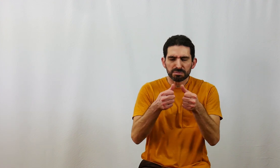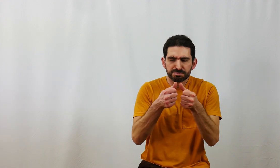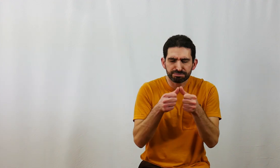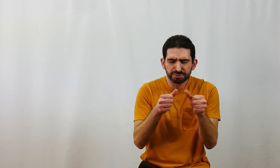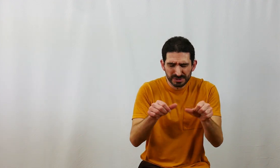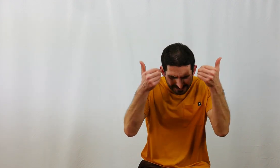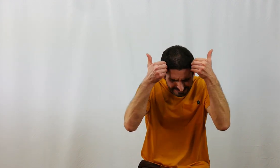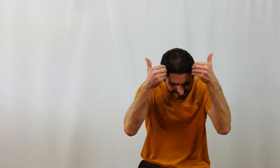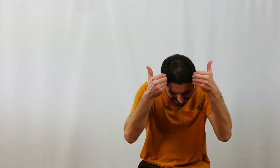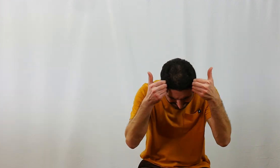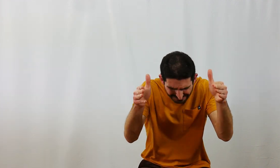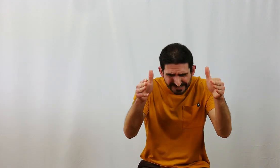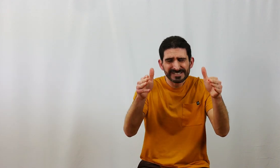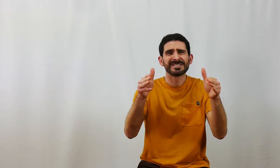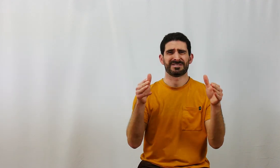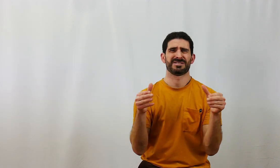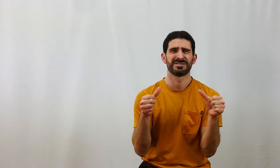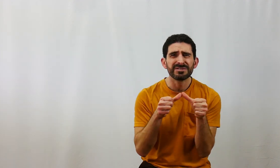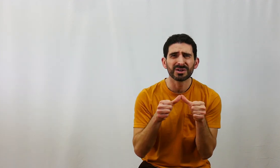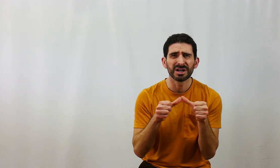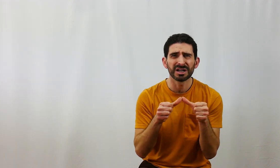Alors, que faire pour s'en débarrasser ?